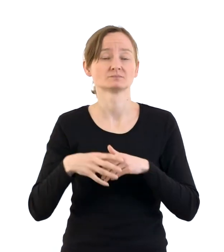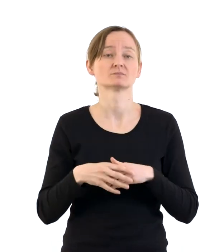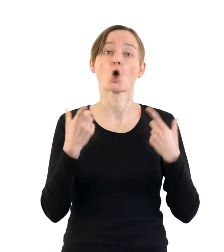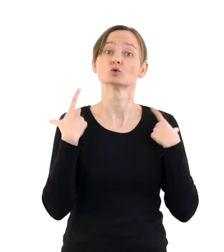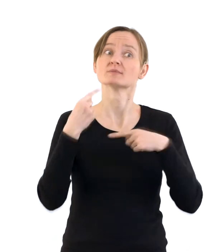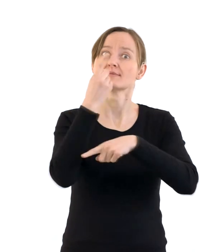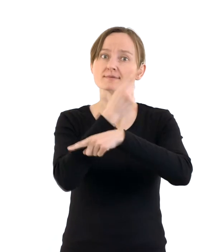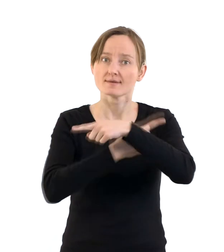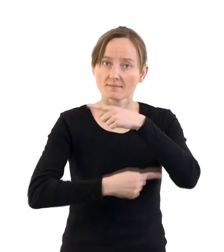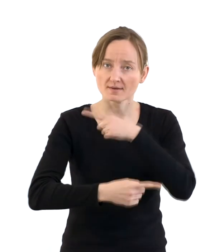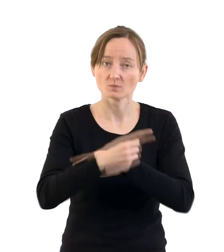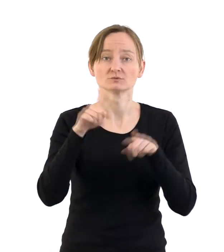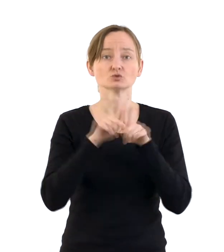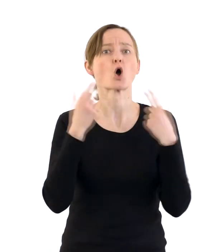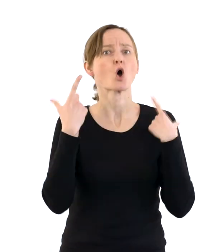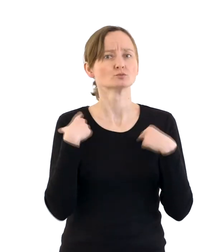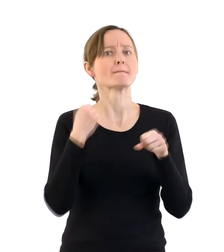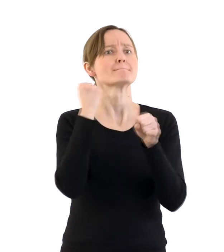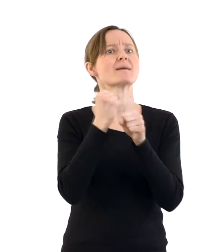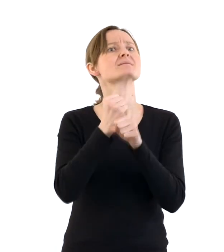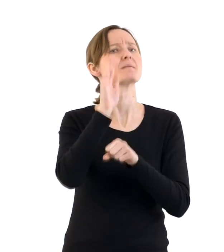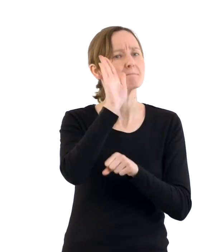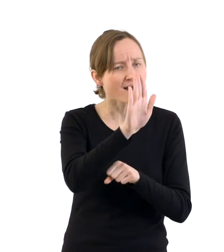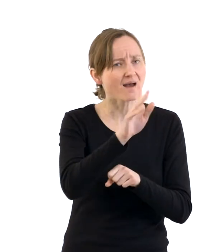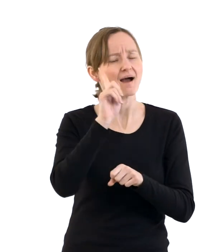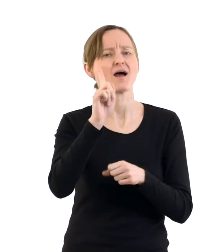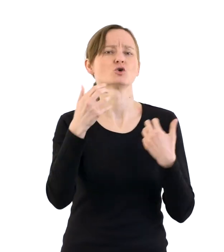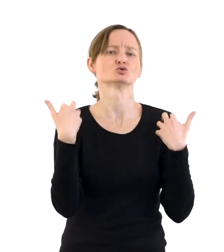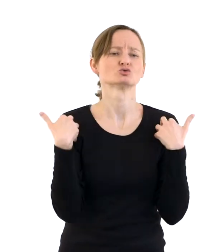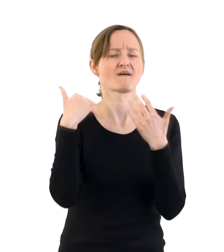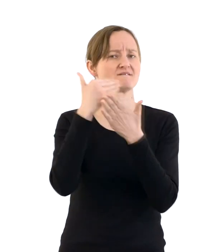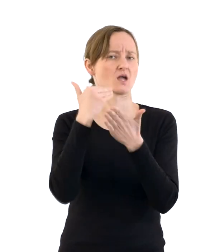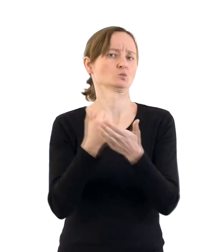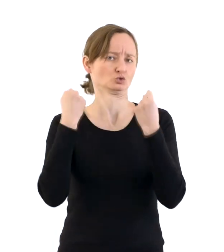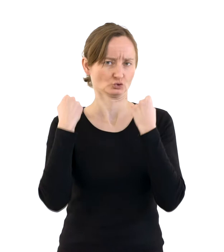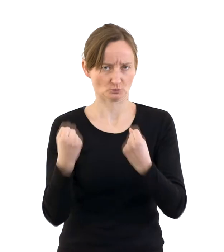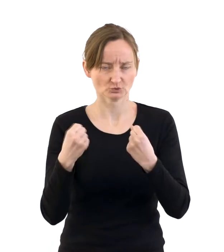Osoby niepełnosprawne Osoby pracujące ubogie